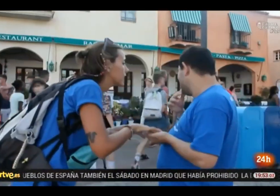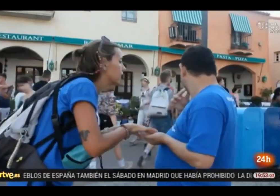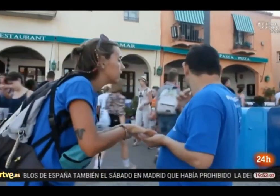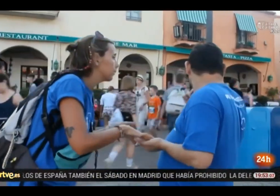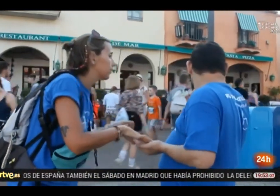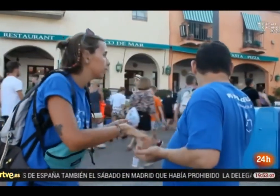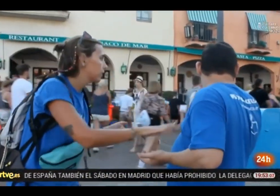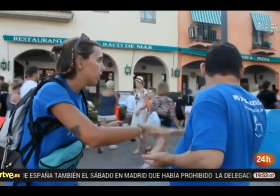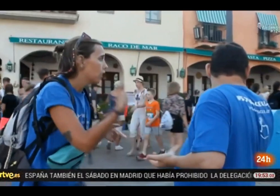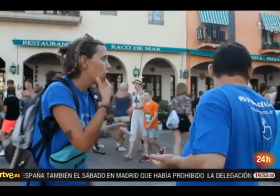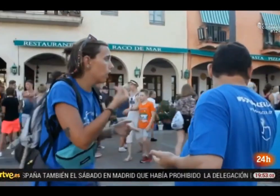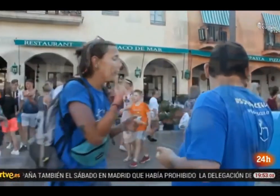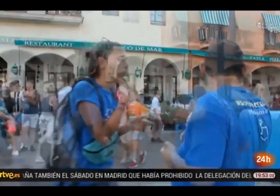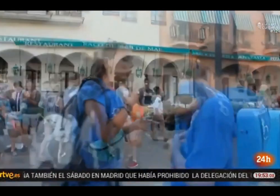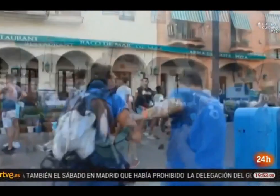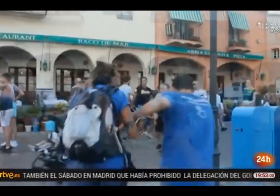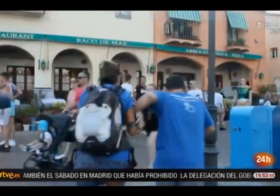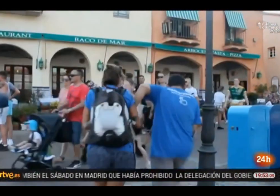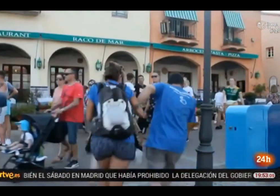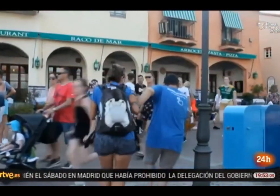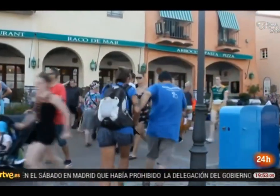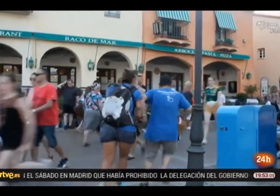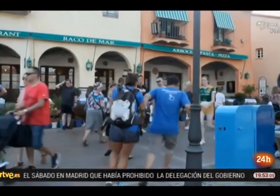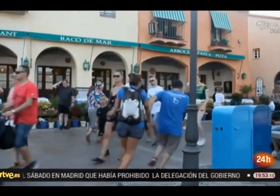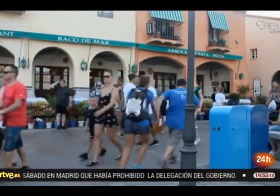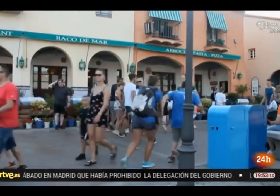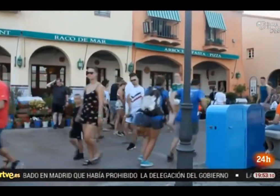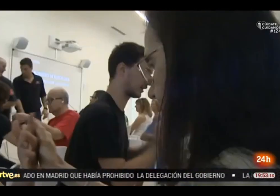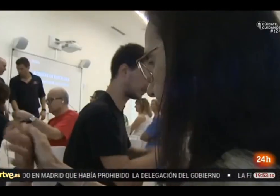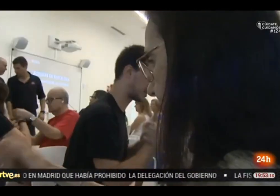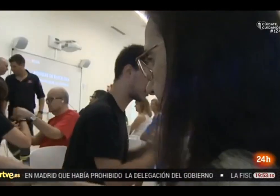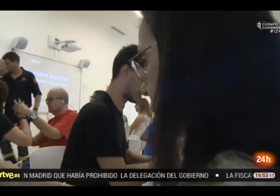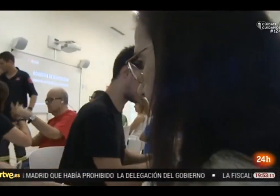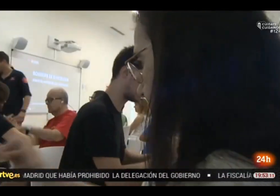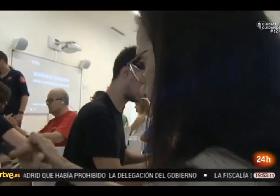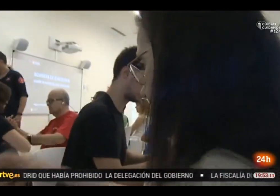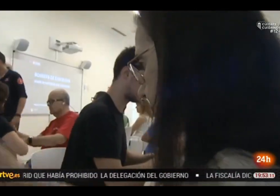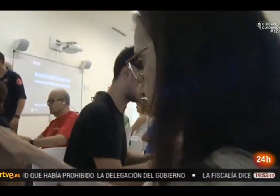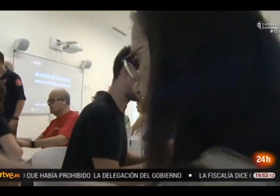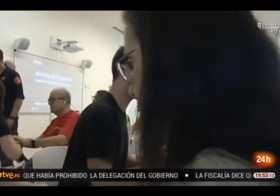es guía intérprete de personas sordociegas conoce las formas de comunicarse con estas personas